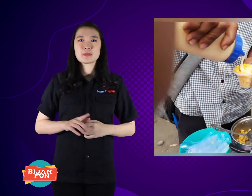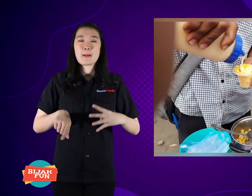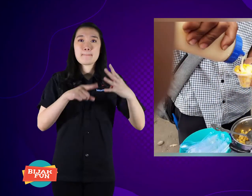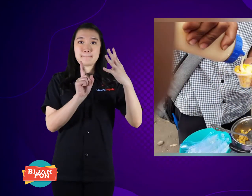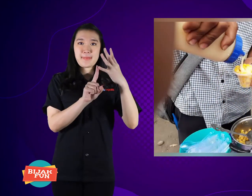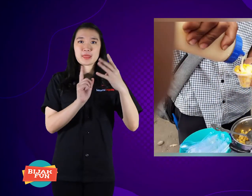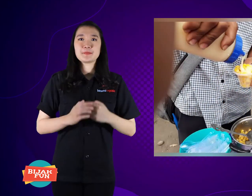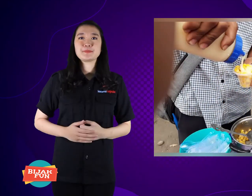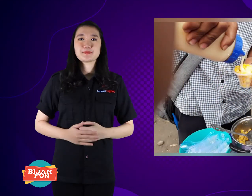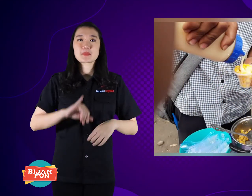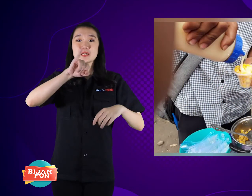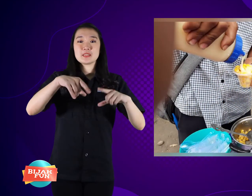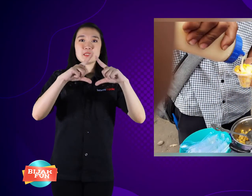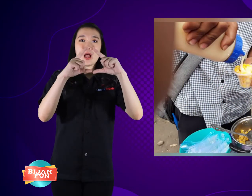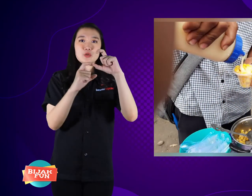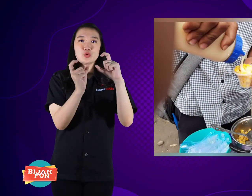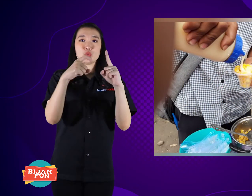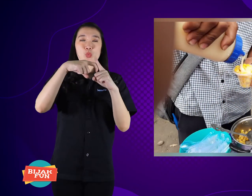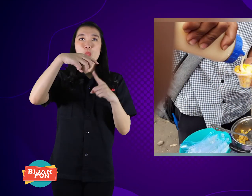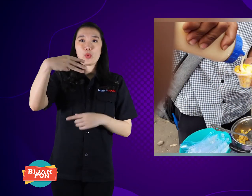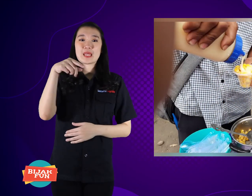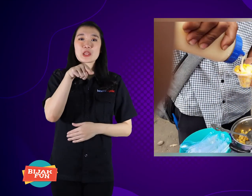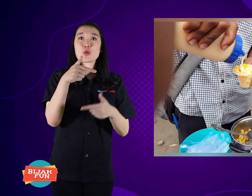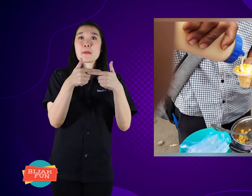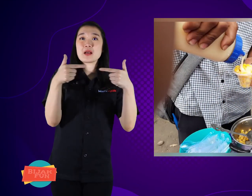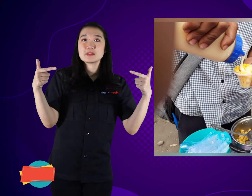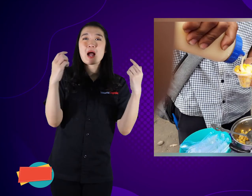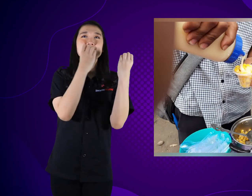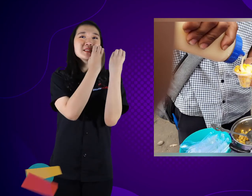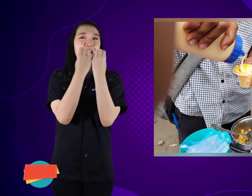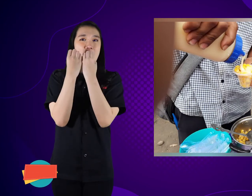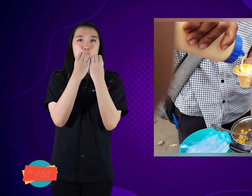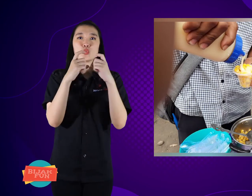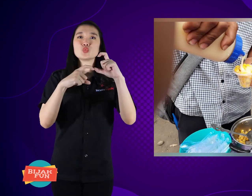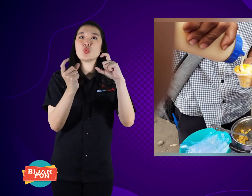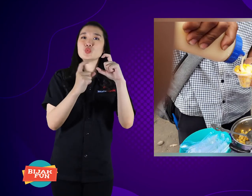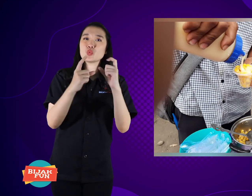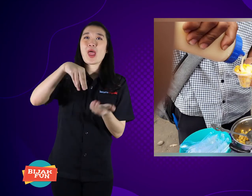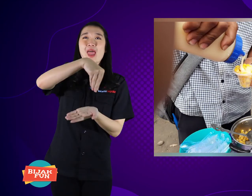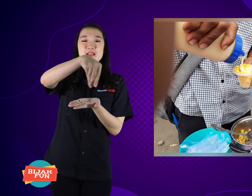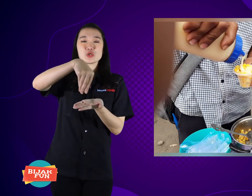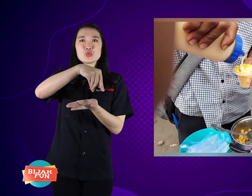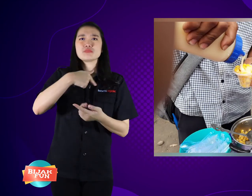4. Jasuke. Itu singkatan dari jagung susu keju.